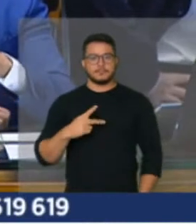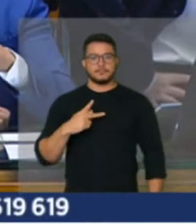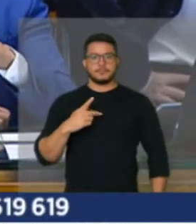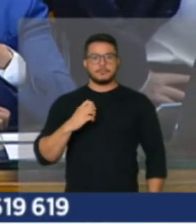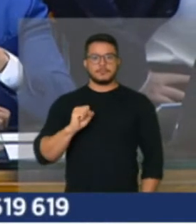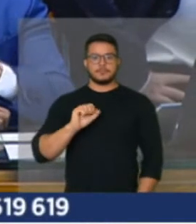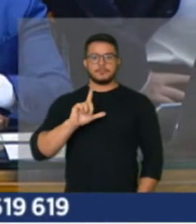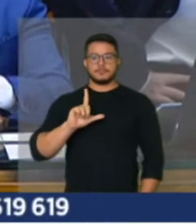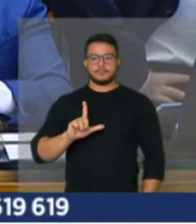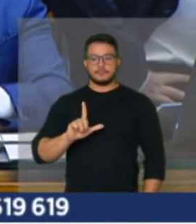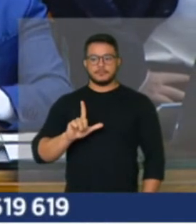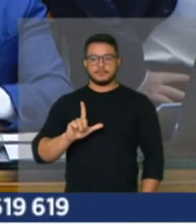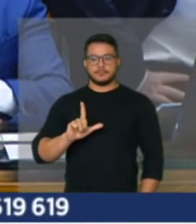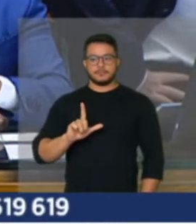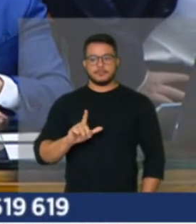JUNTAR O TEMPO DE LIDERANÇA TAMBÉM.